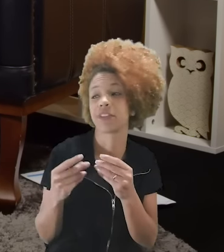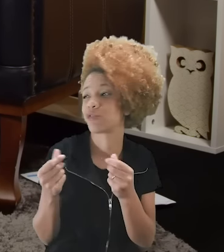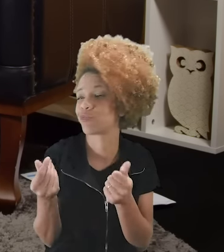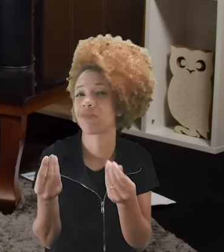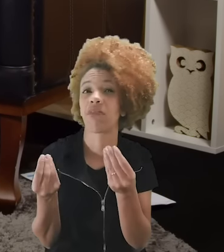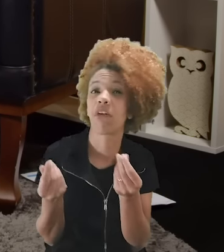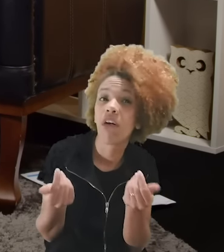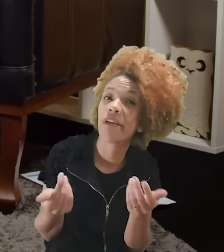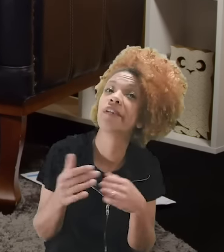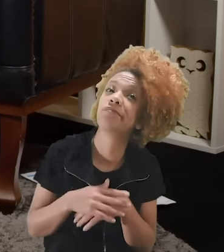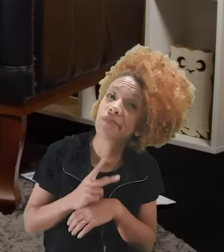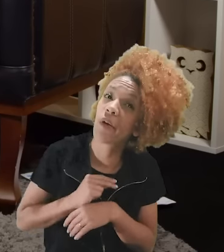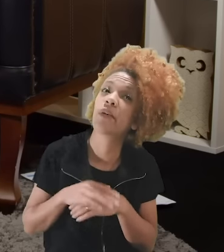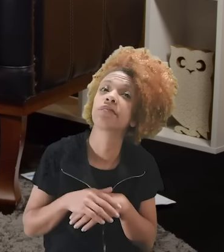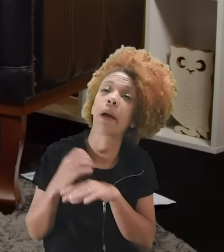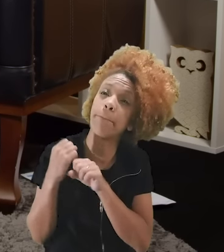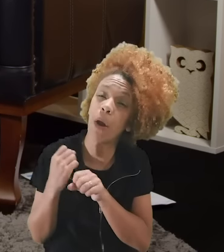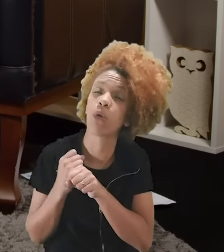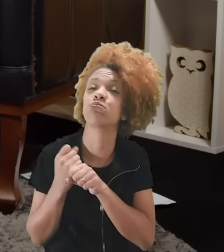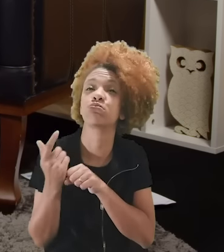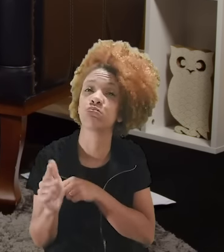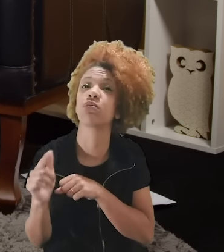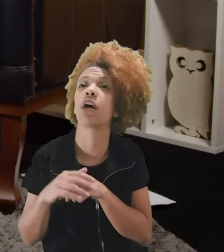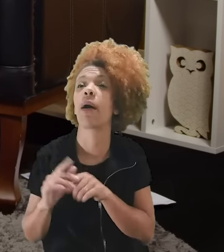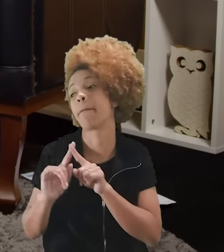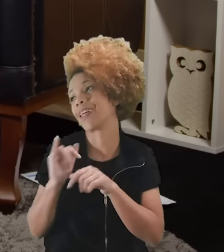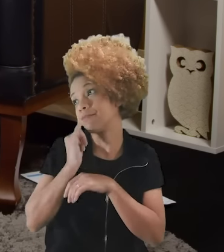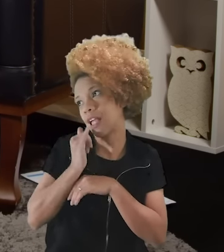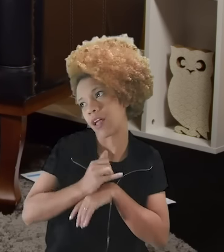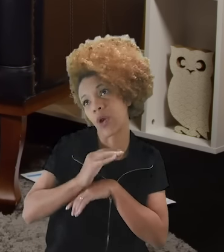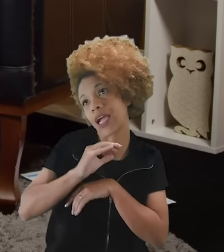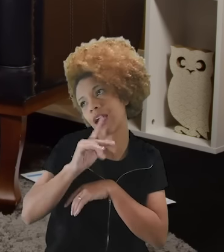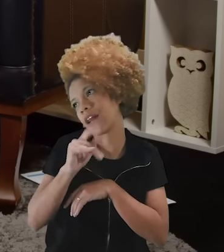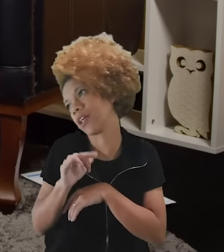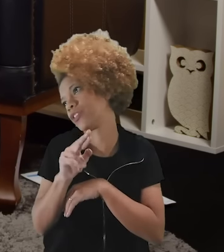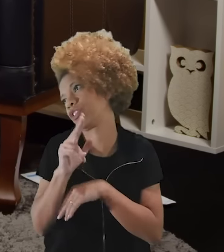você deixa o round meio ah ponto não sei de quem sabe veste você dá na um clutch com aquela força